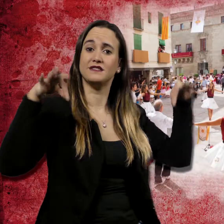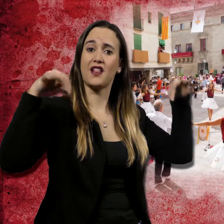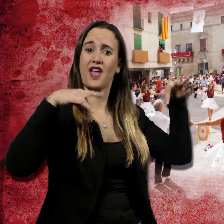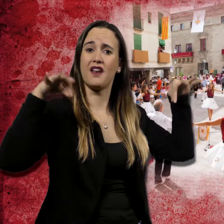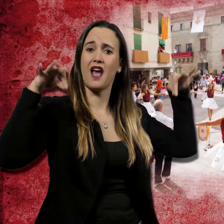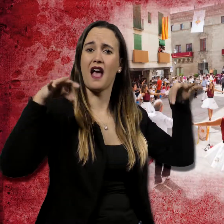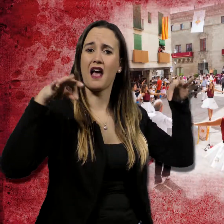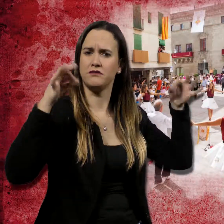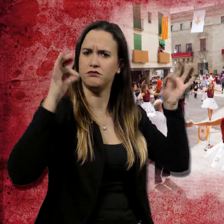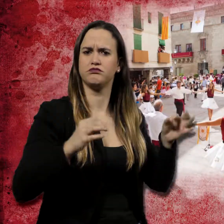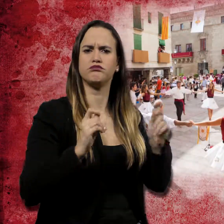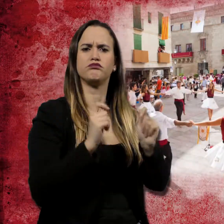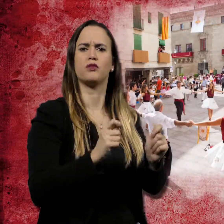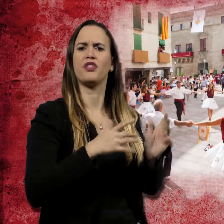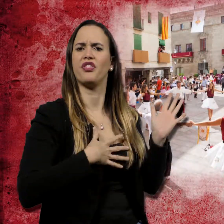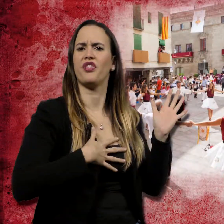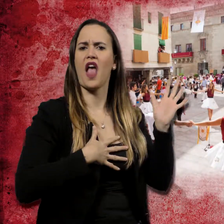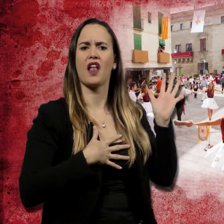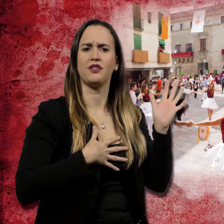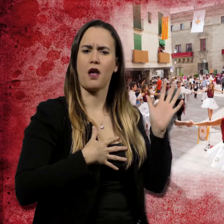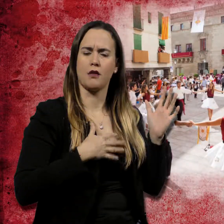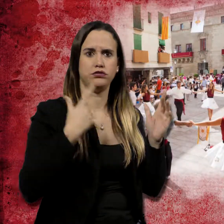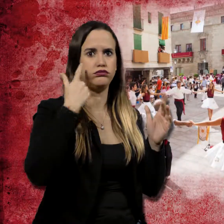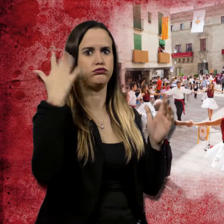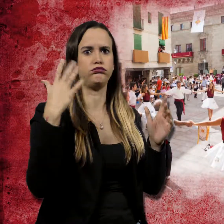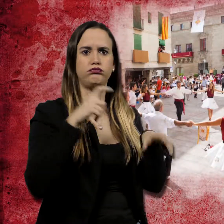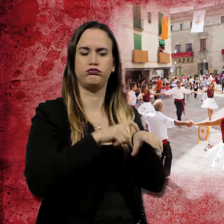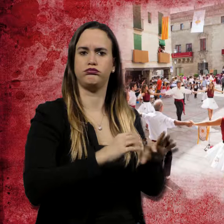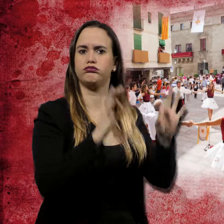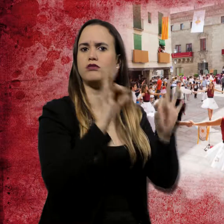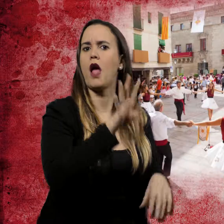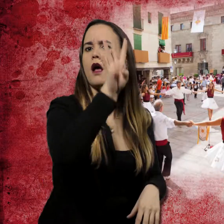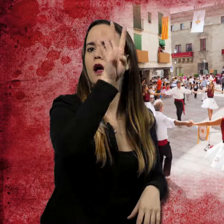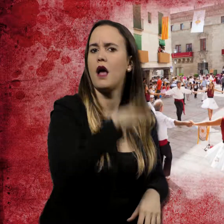La sardana és una dansa popular catalana,